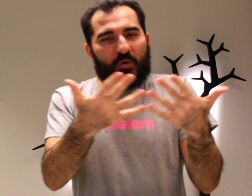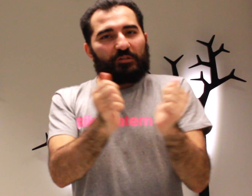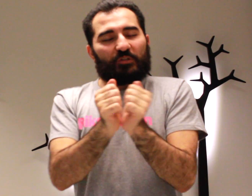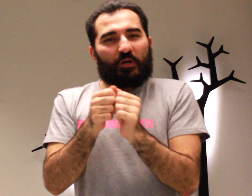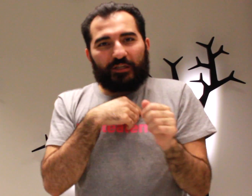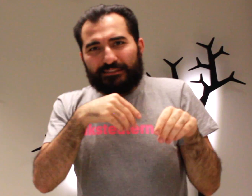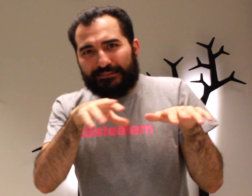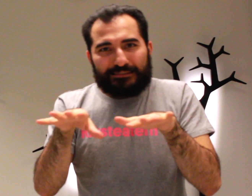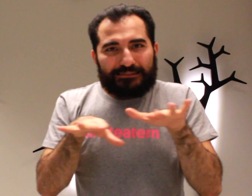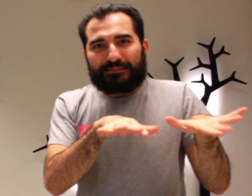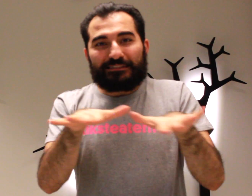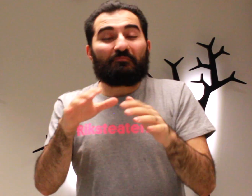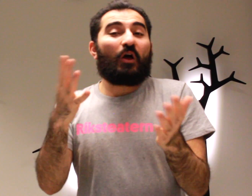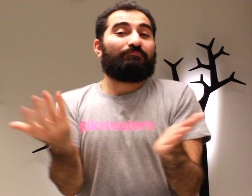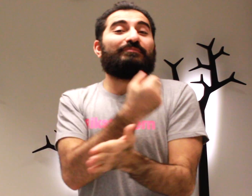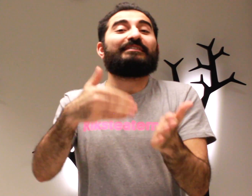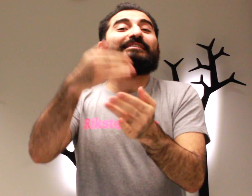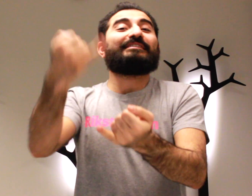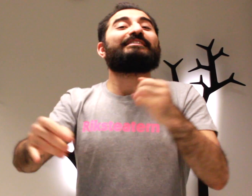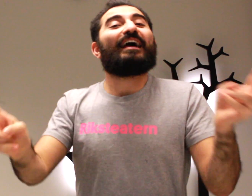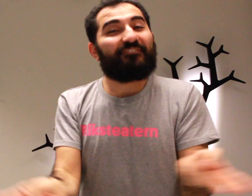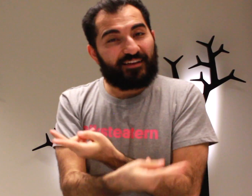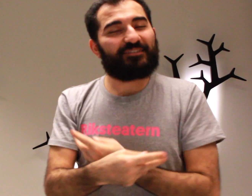Det var många saker men jag kom i mål till slut!